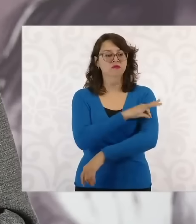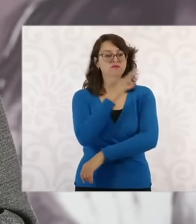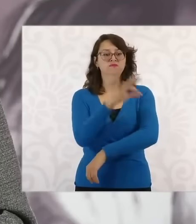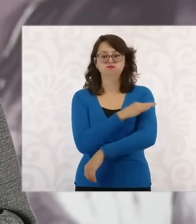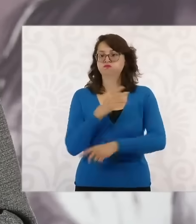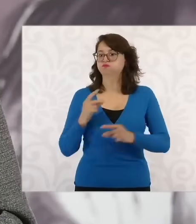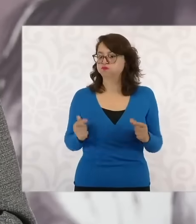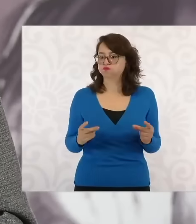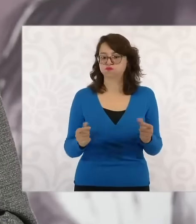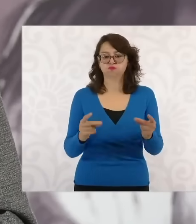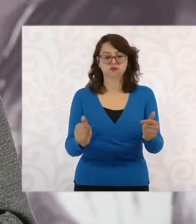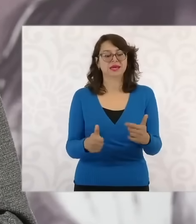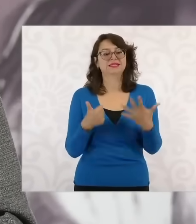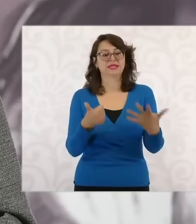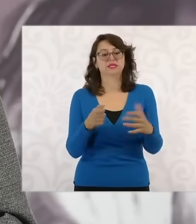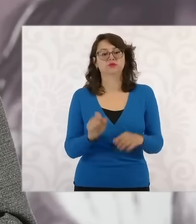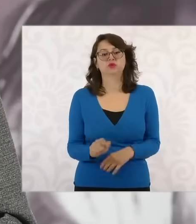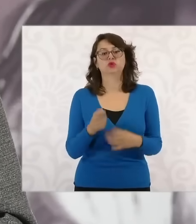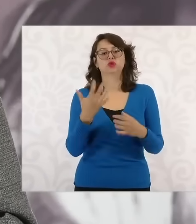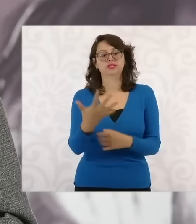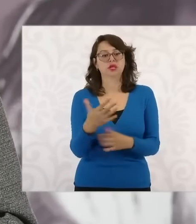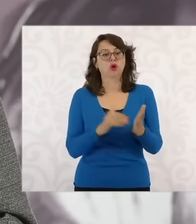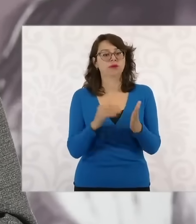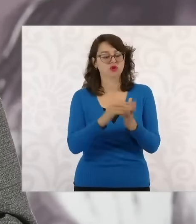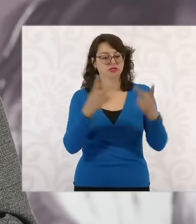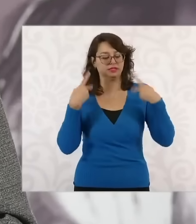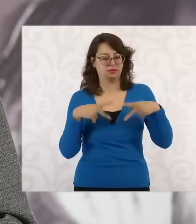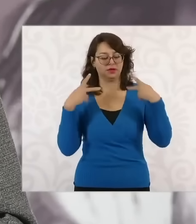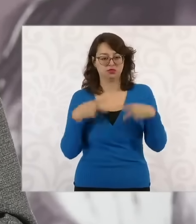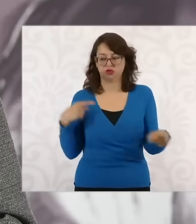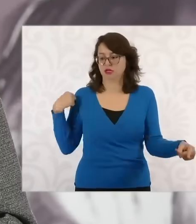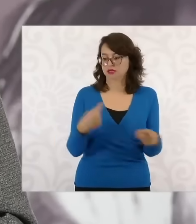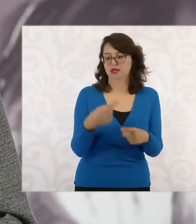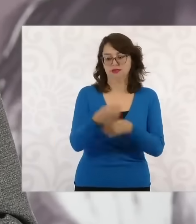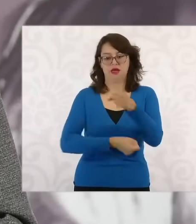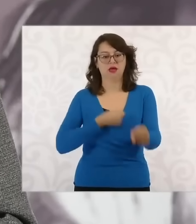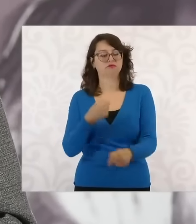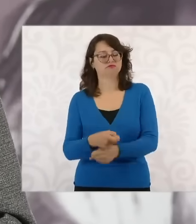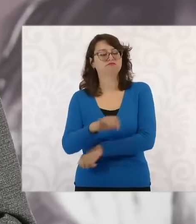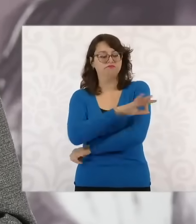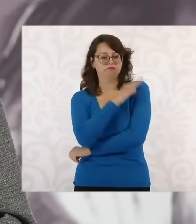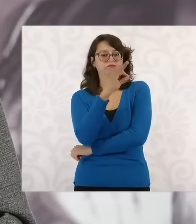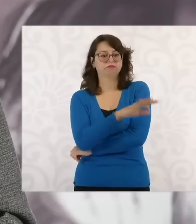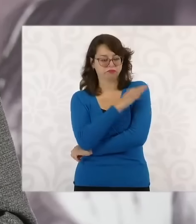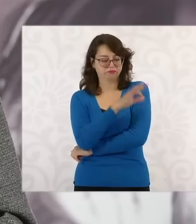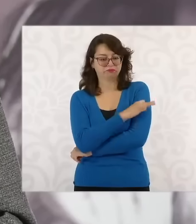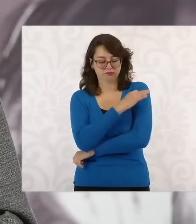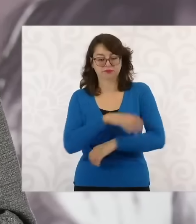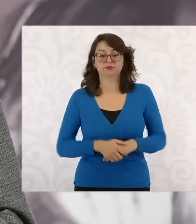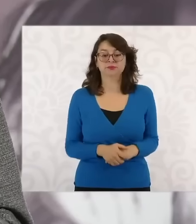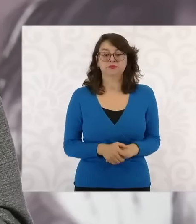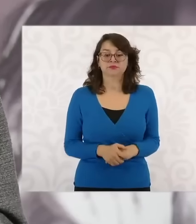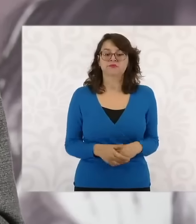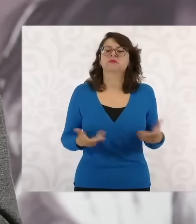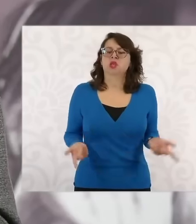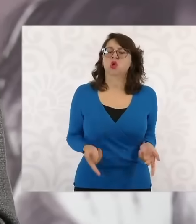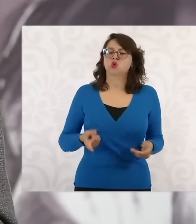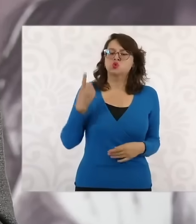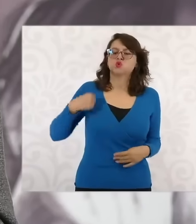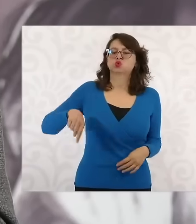alrededor de 6.5 5 millones de gentes este año en forma importante y hemos logrado contener